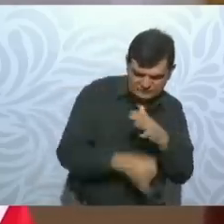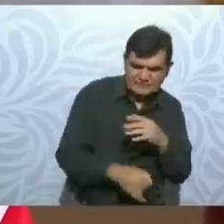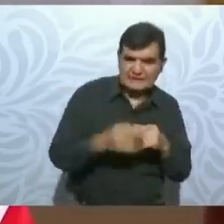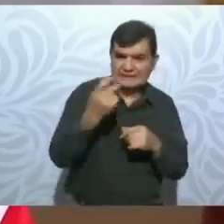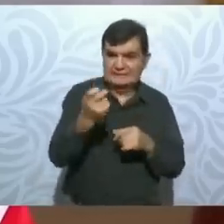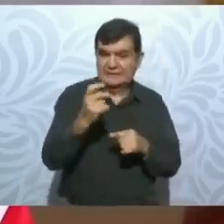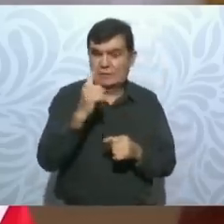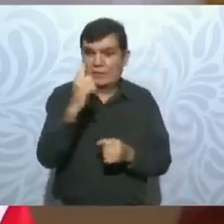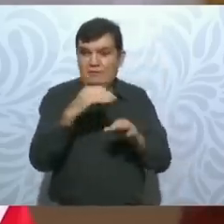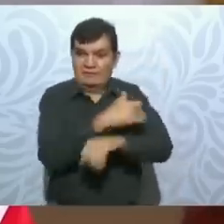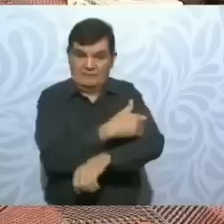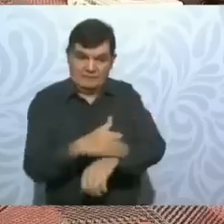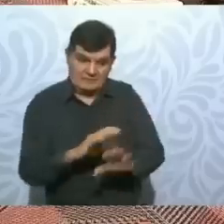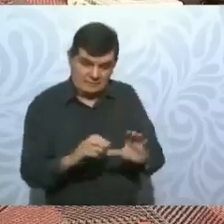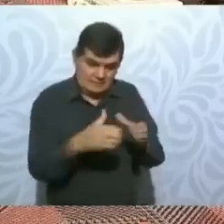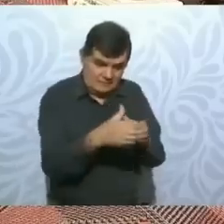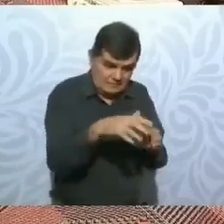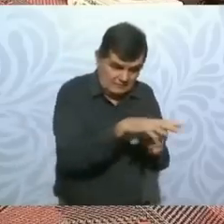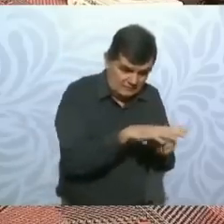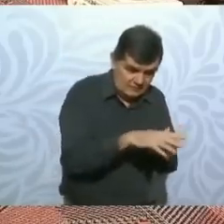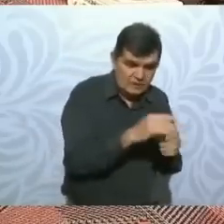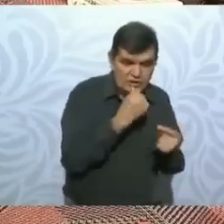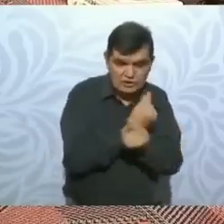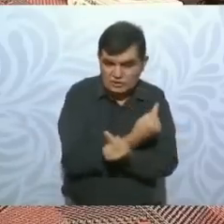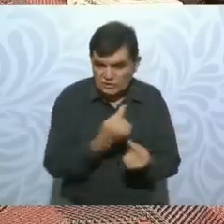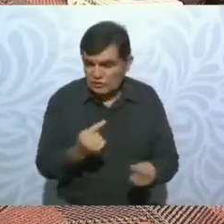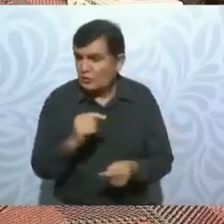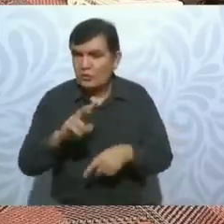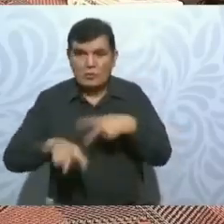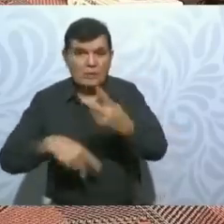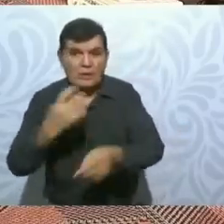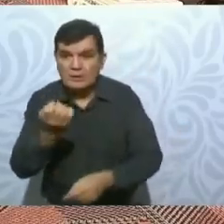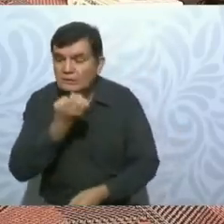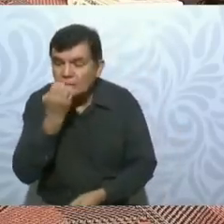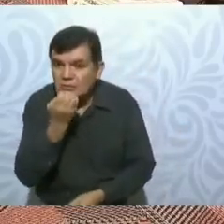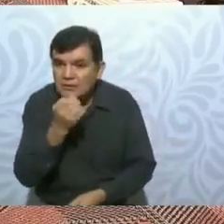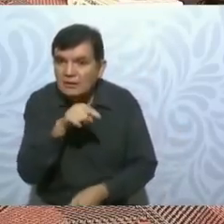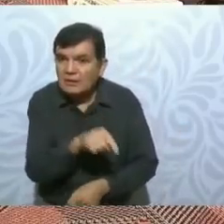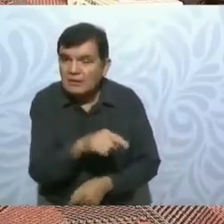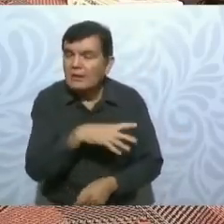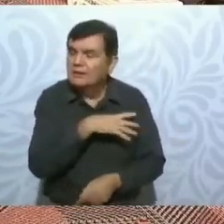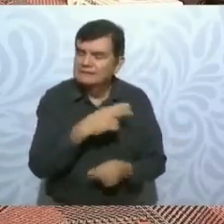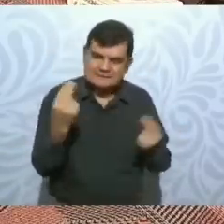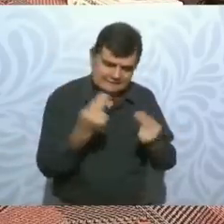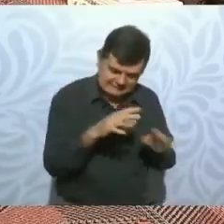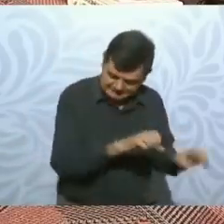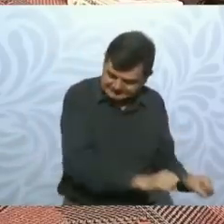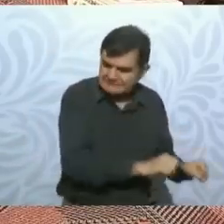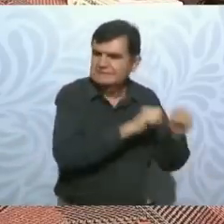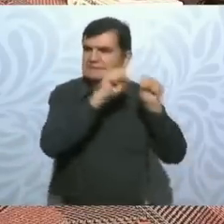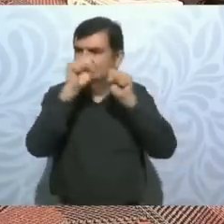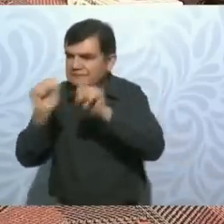familia los niños no van a la escuela hay que llevarlos a la escuela Quién los va a